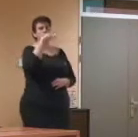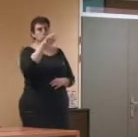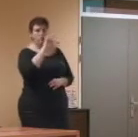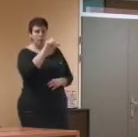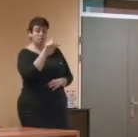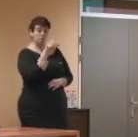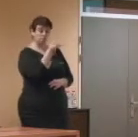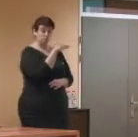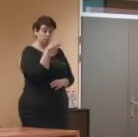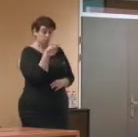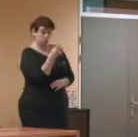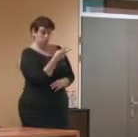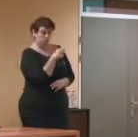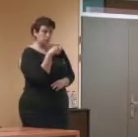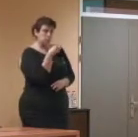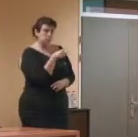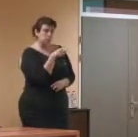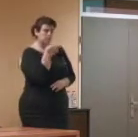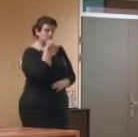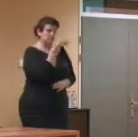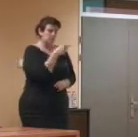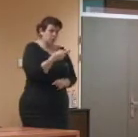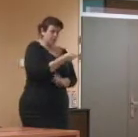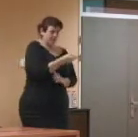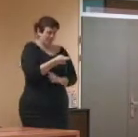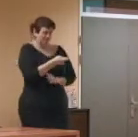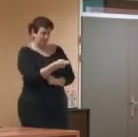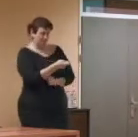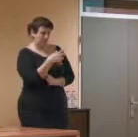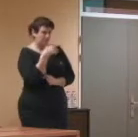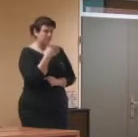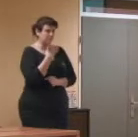para preguntarnos si es que realmente somos corruptos y nuestra sociedad